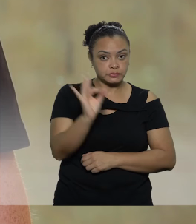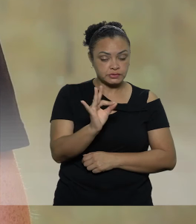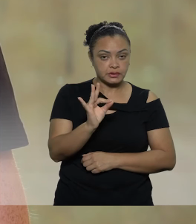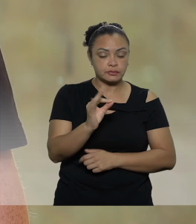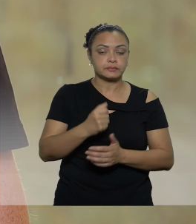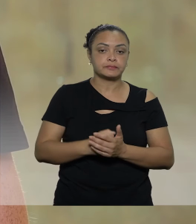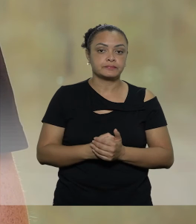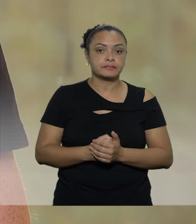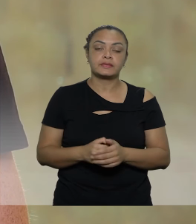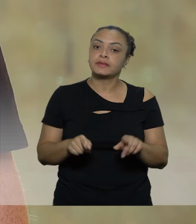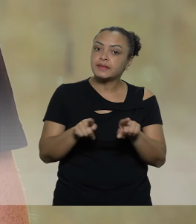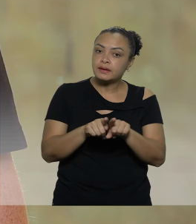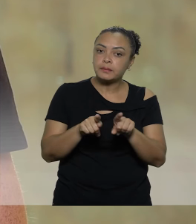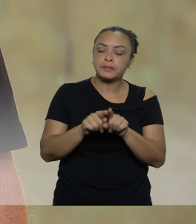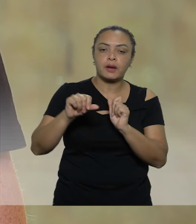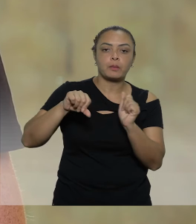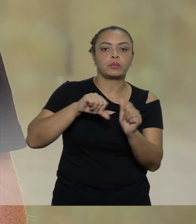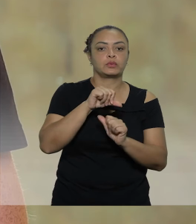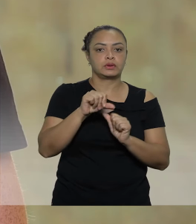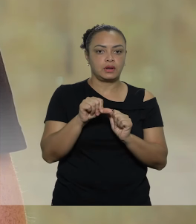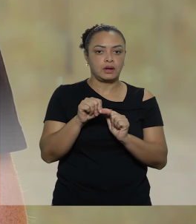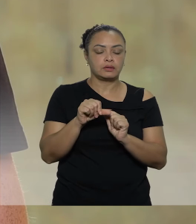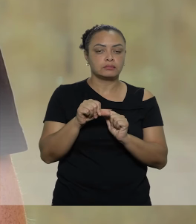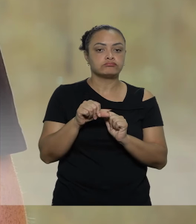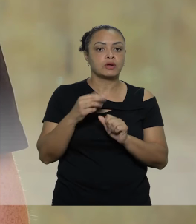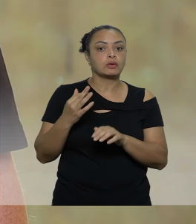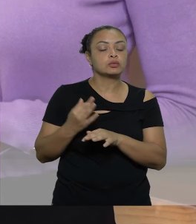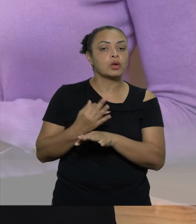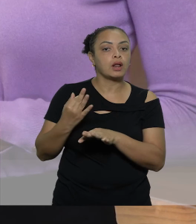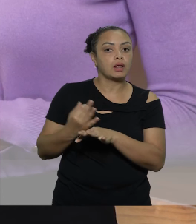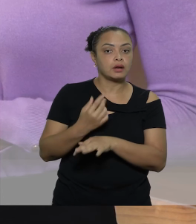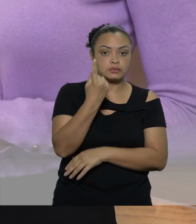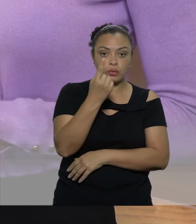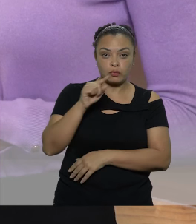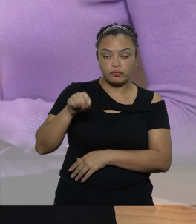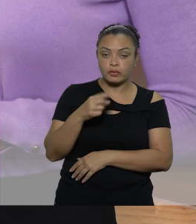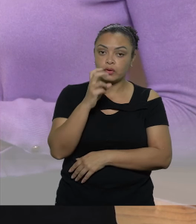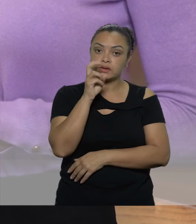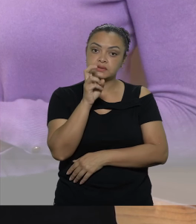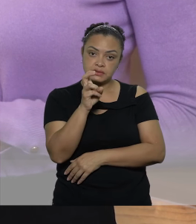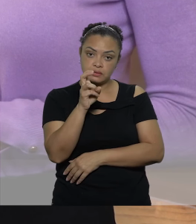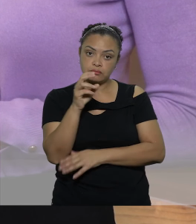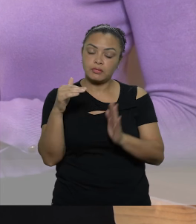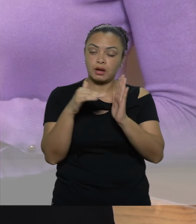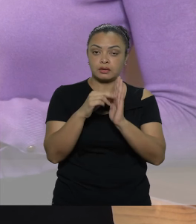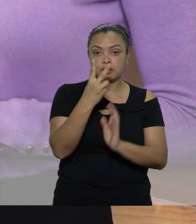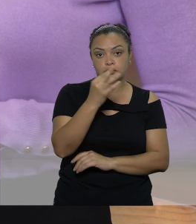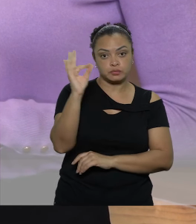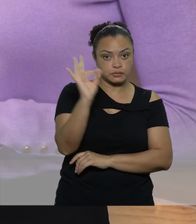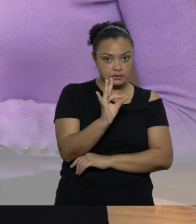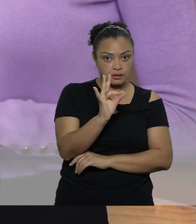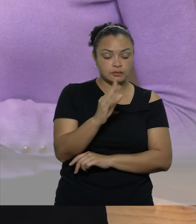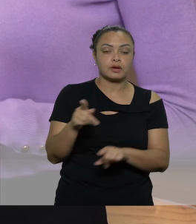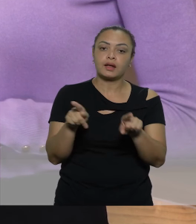e ao mesmo tempo, que seja alterada a banda de tolerância de 1,5% para 2%, e que haja alteração